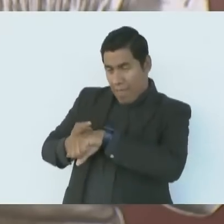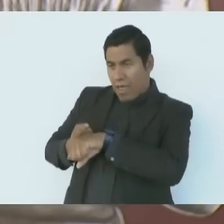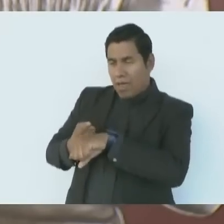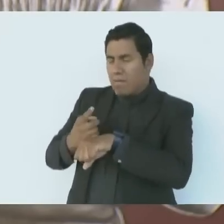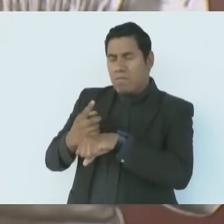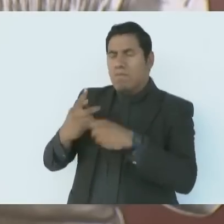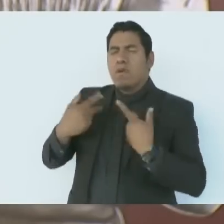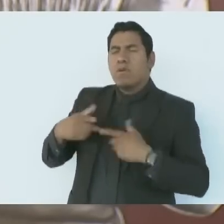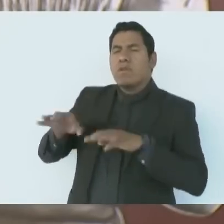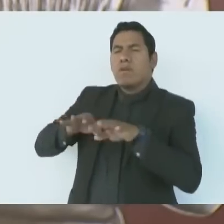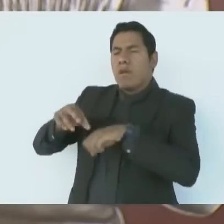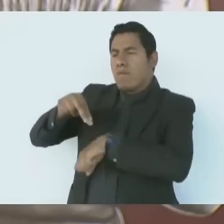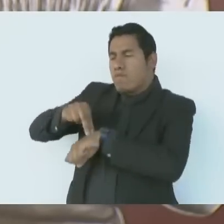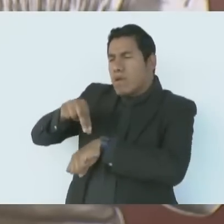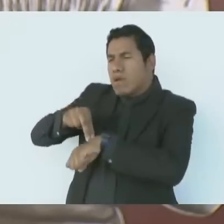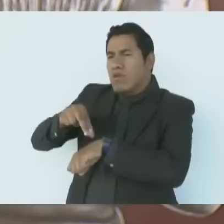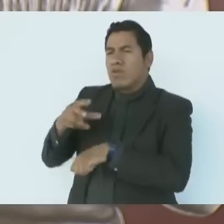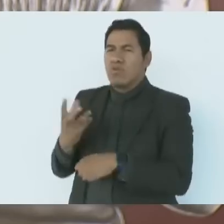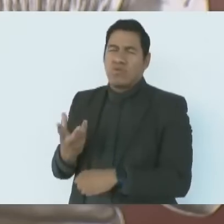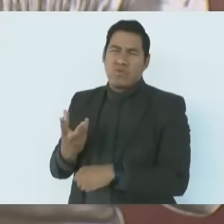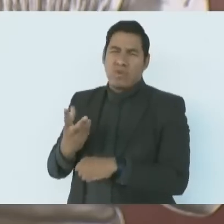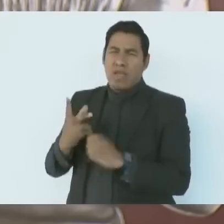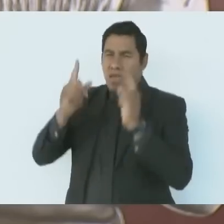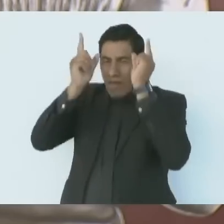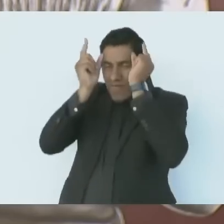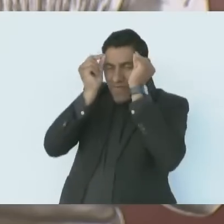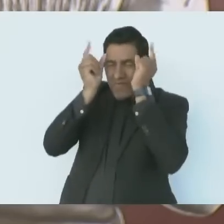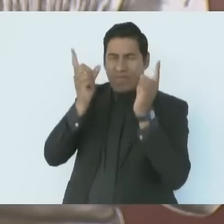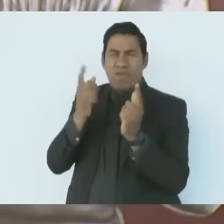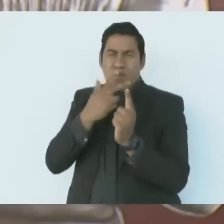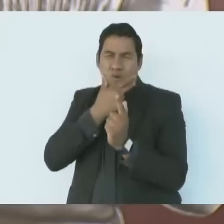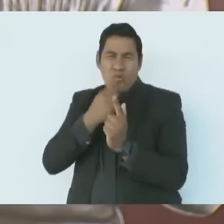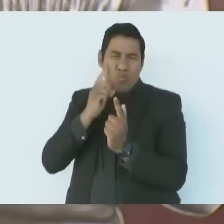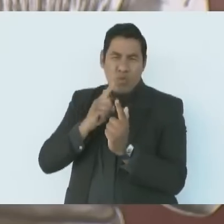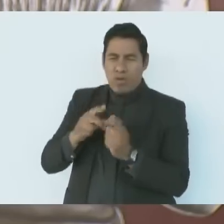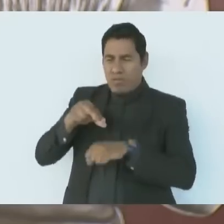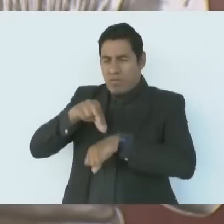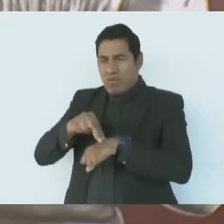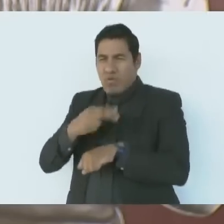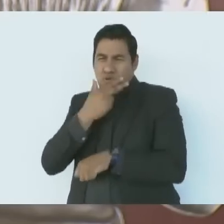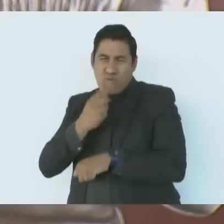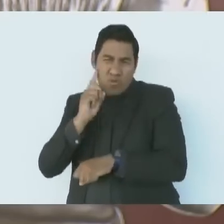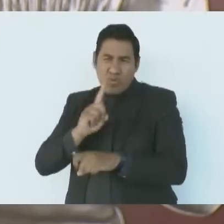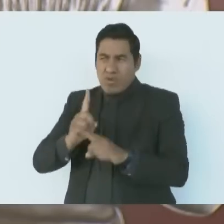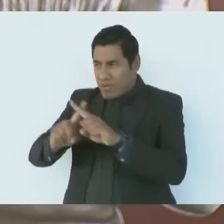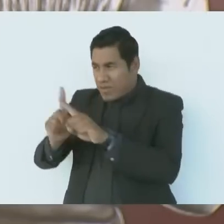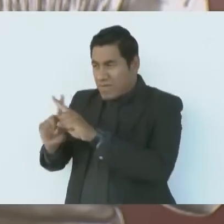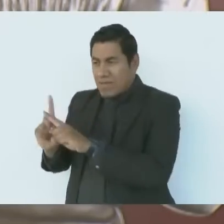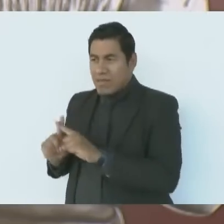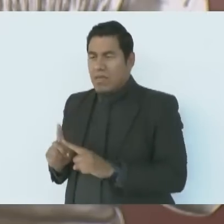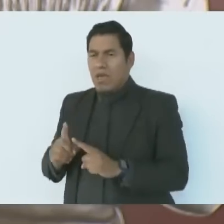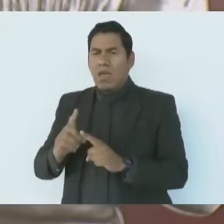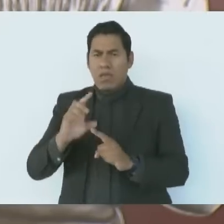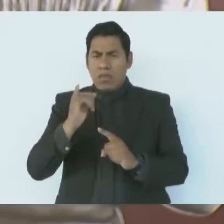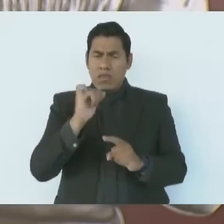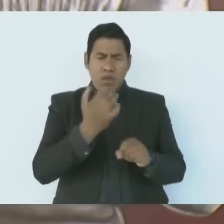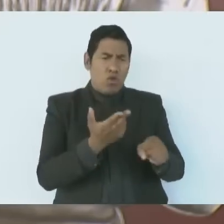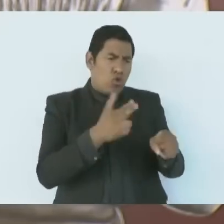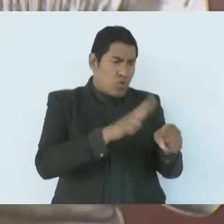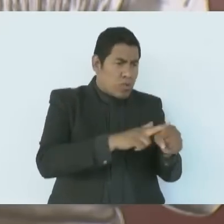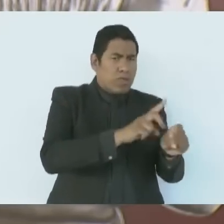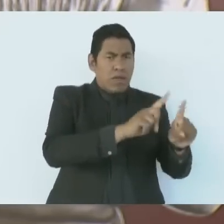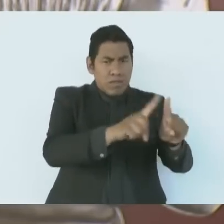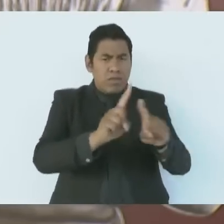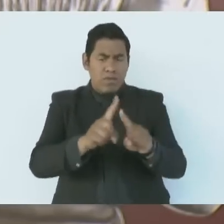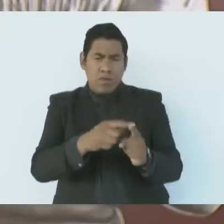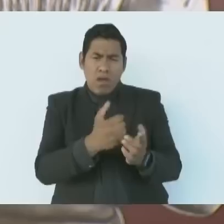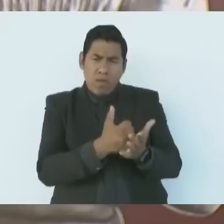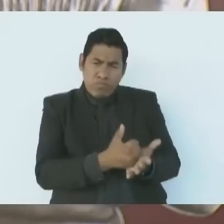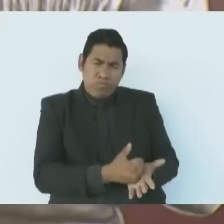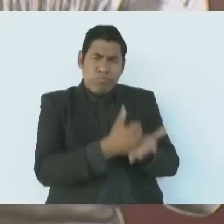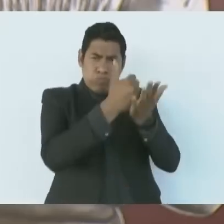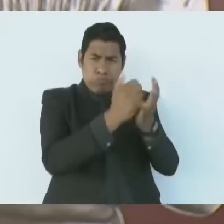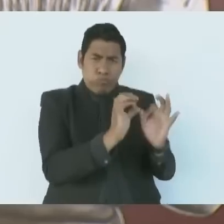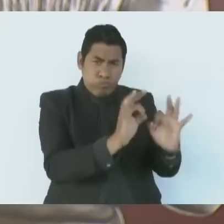médicos además de mejorar los centros de salud los hospitales vamos a tener que ya están contratados